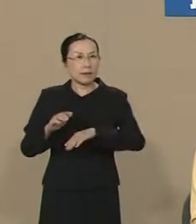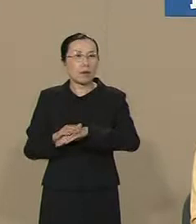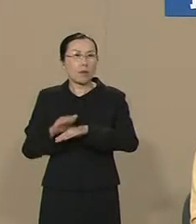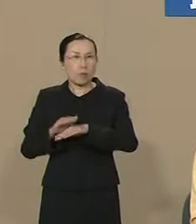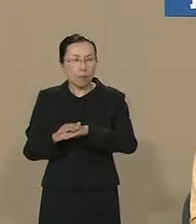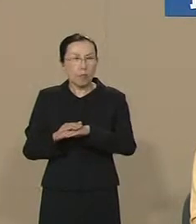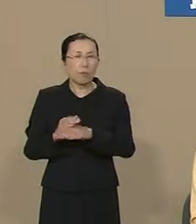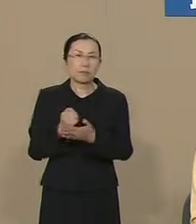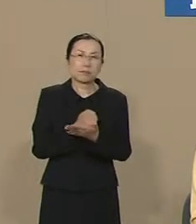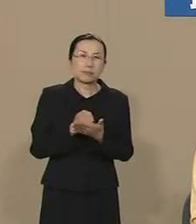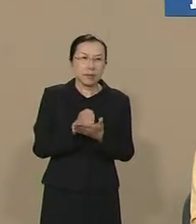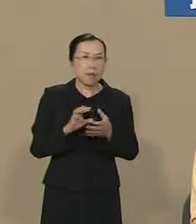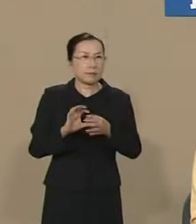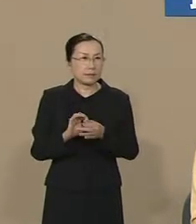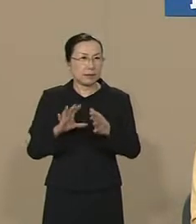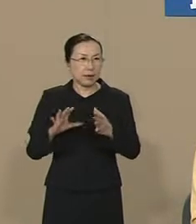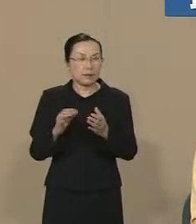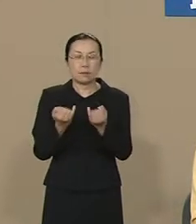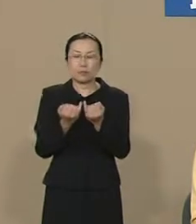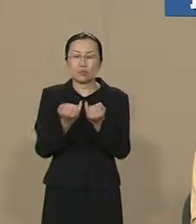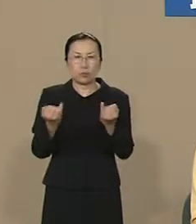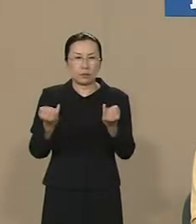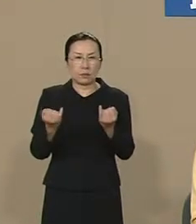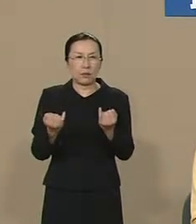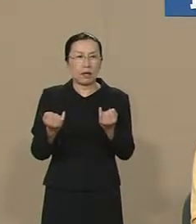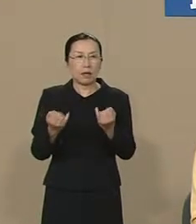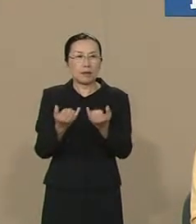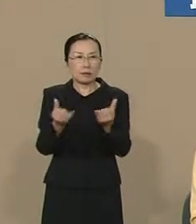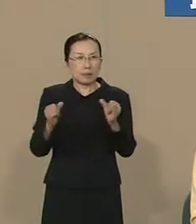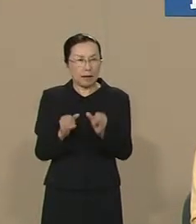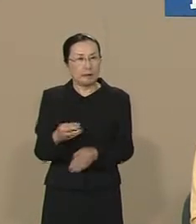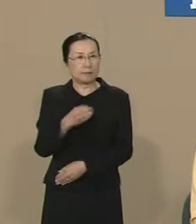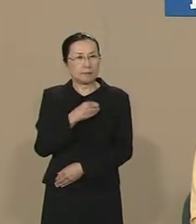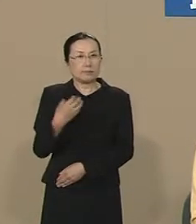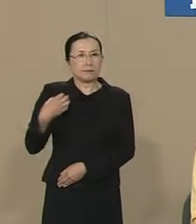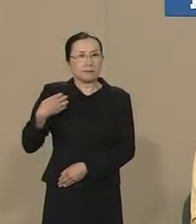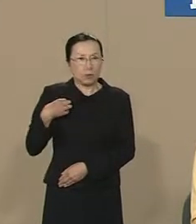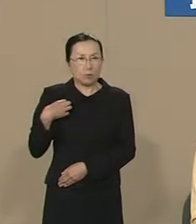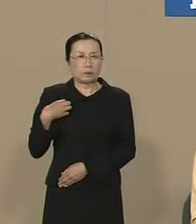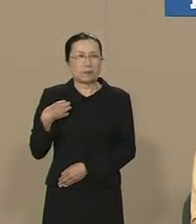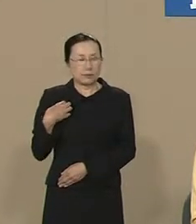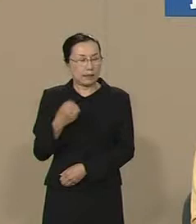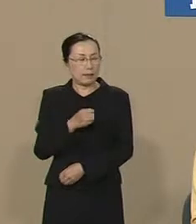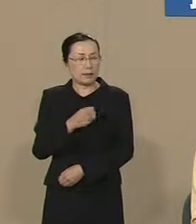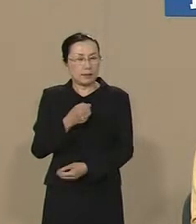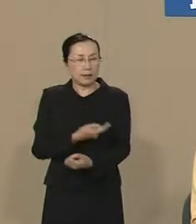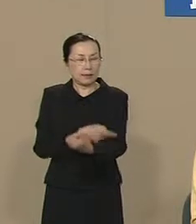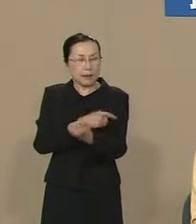女性が社会の一員として 能力を発揮できる社会を つくります｡